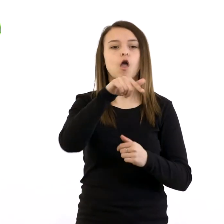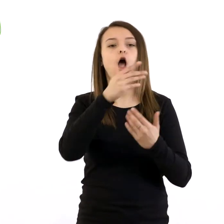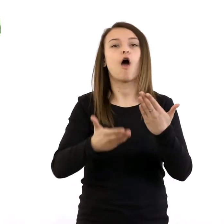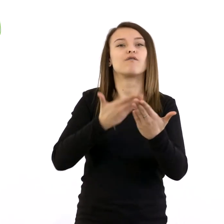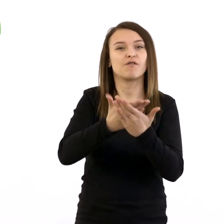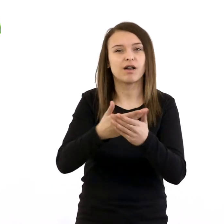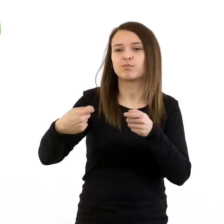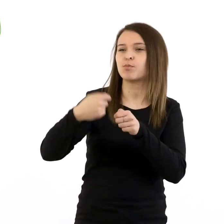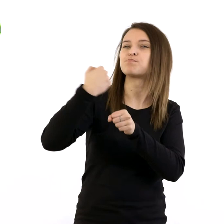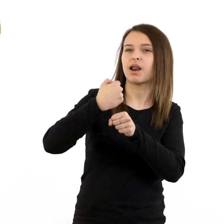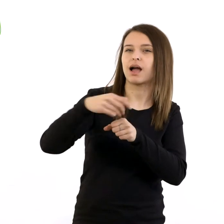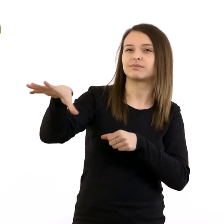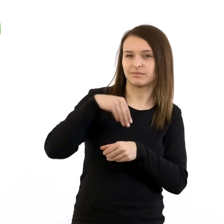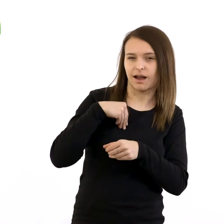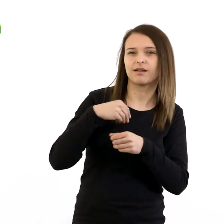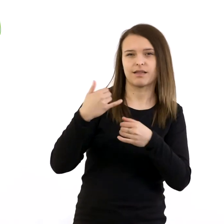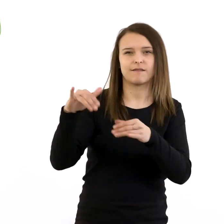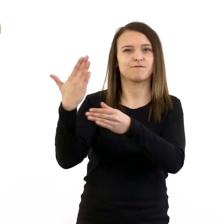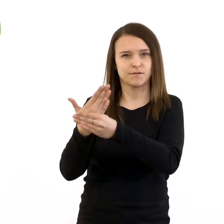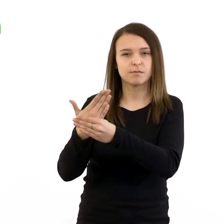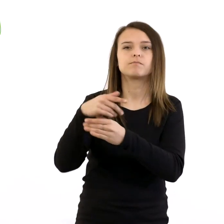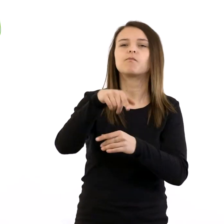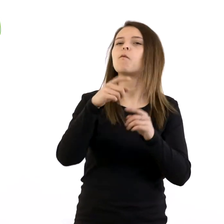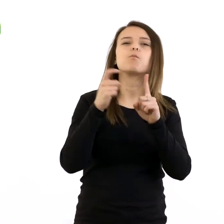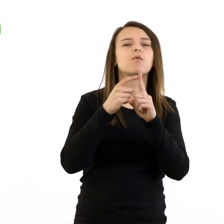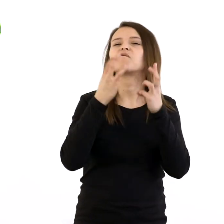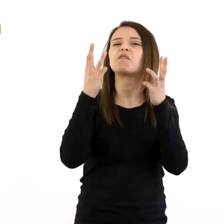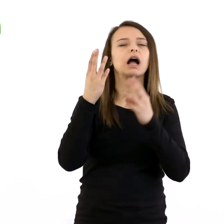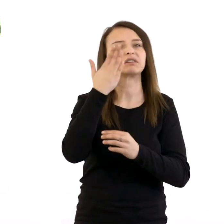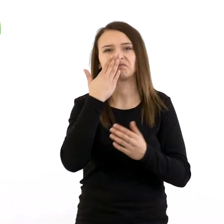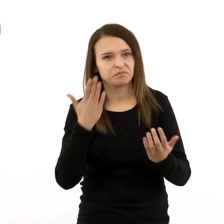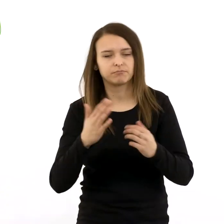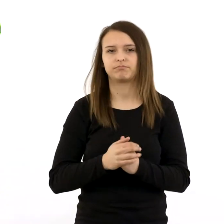W ofercie współpracy najważniejszymi punktami są: